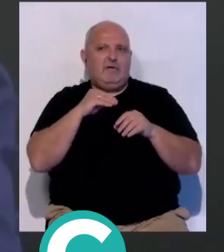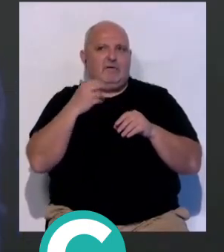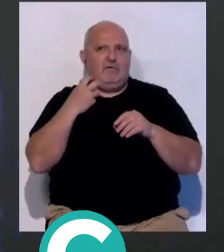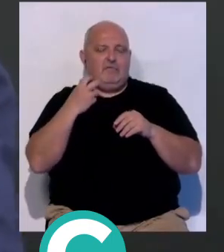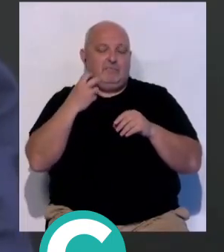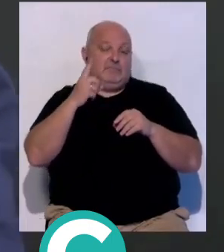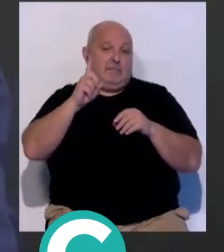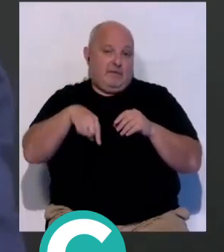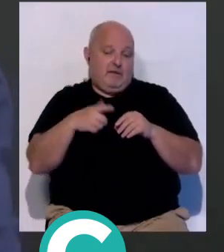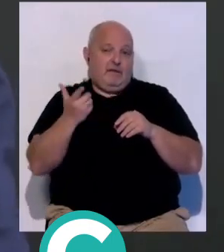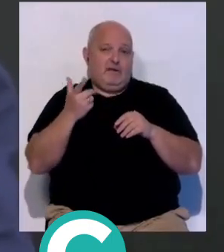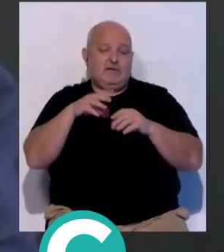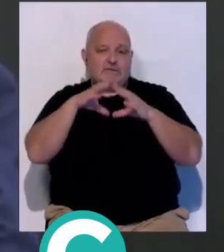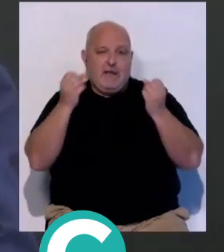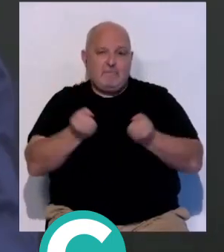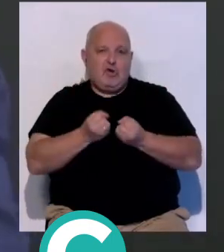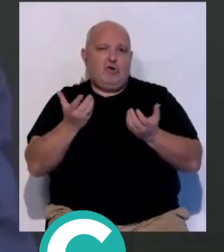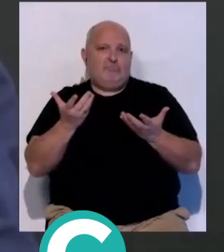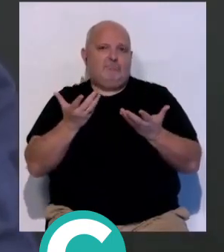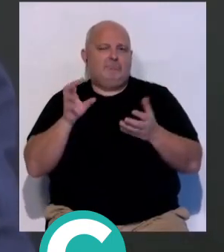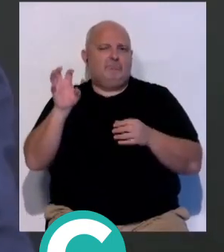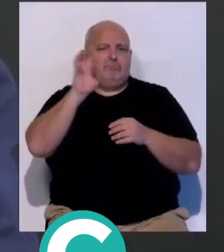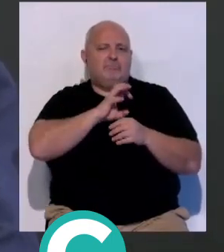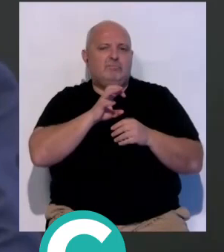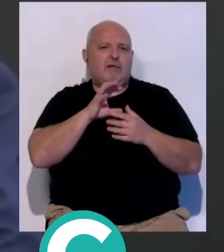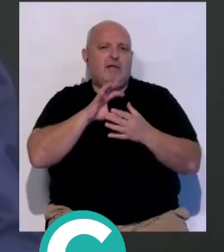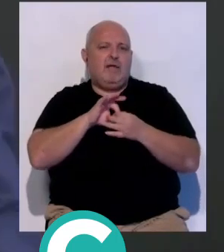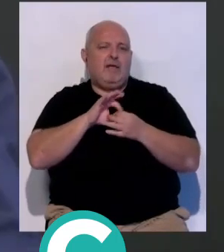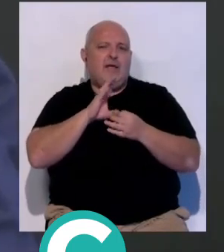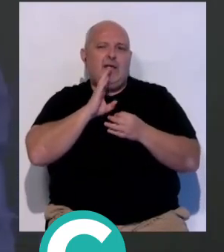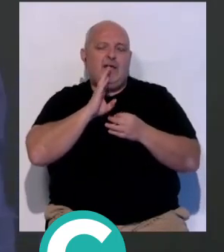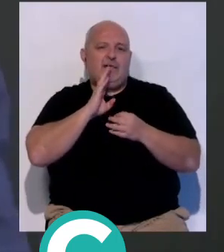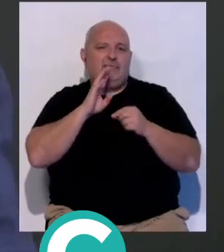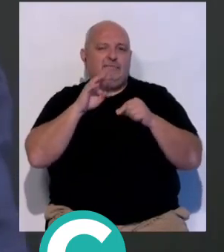también en la Champions en otros países los que nos ocupa más es justamente esa forma de